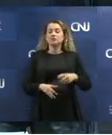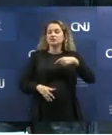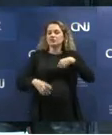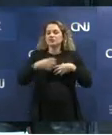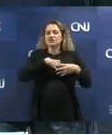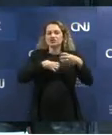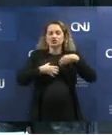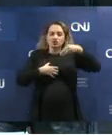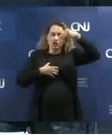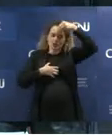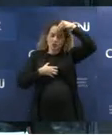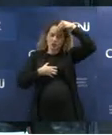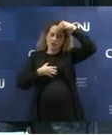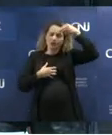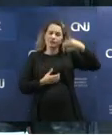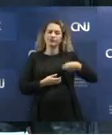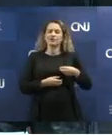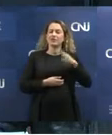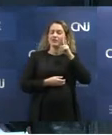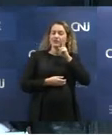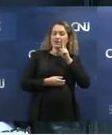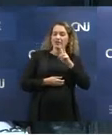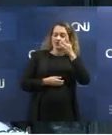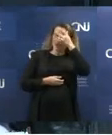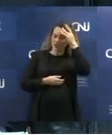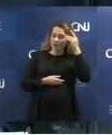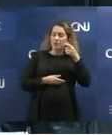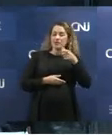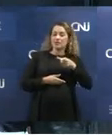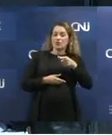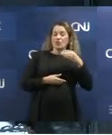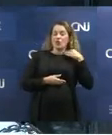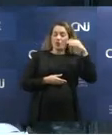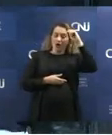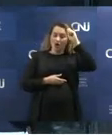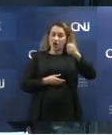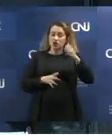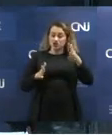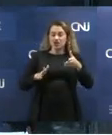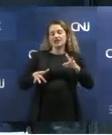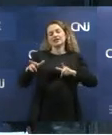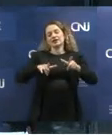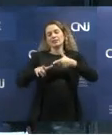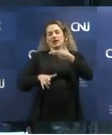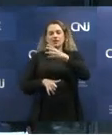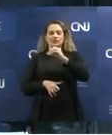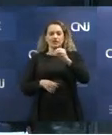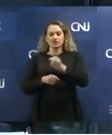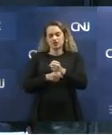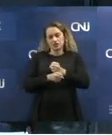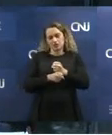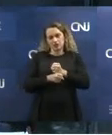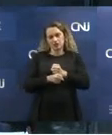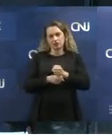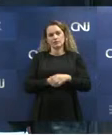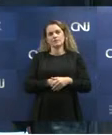Vejam que o magistrado labuta por ali há 20 anos. Ainda assim,